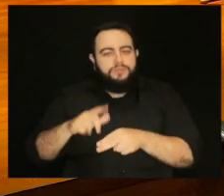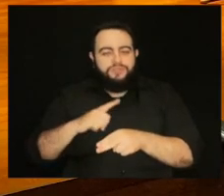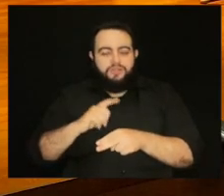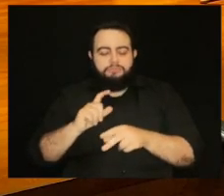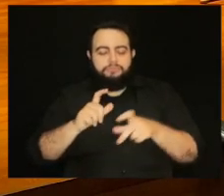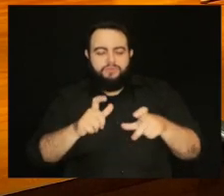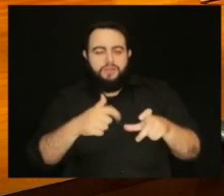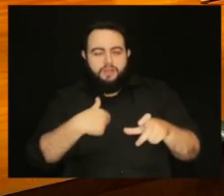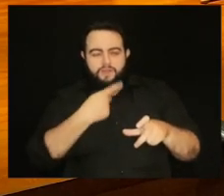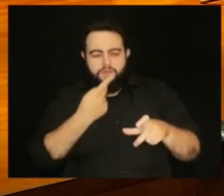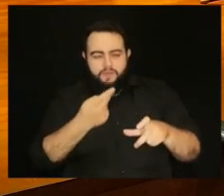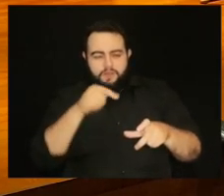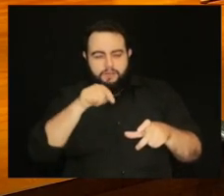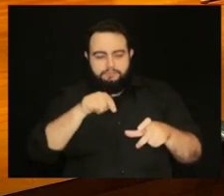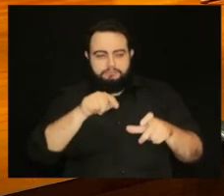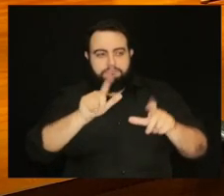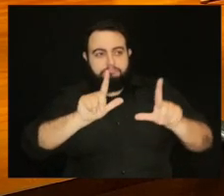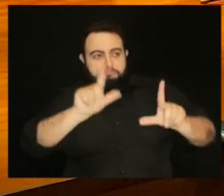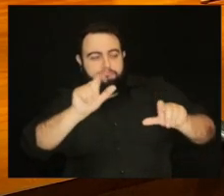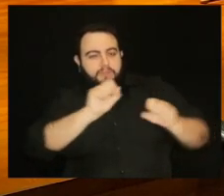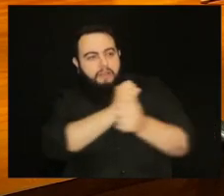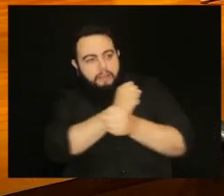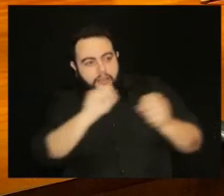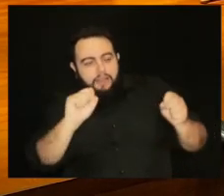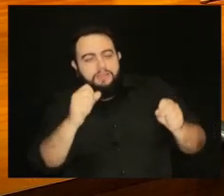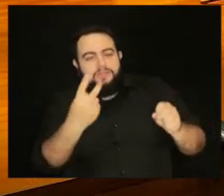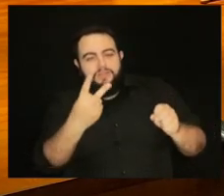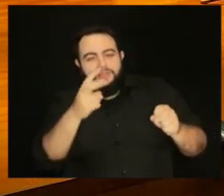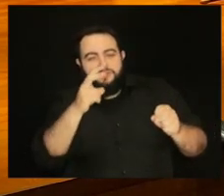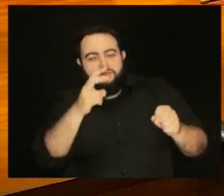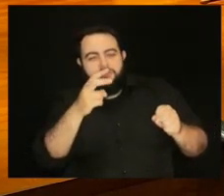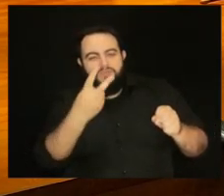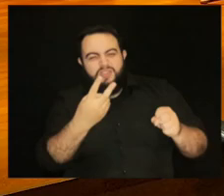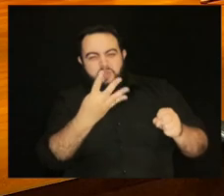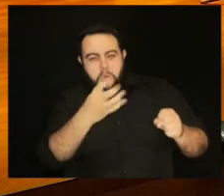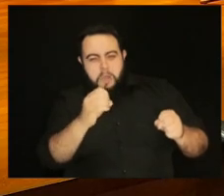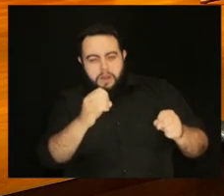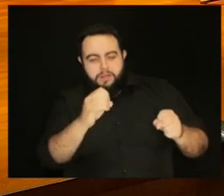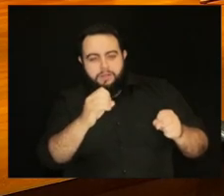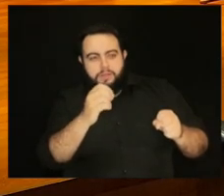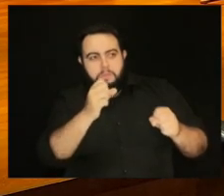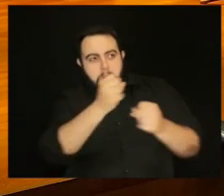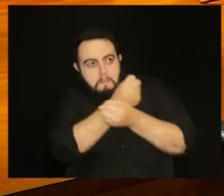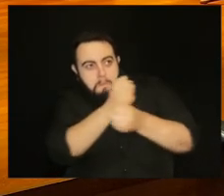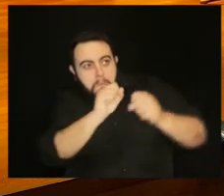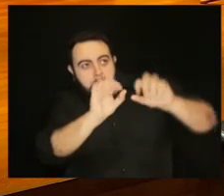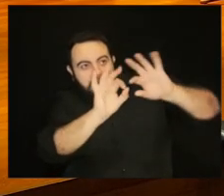no lugar daquele telão de 240 polegadas que as pessoas tem na sala, tinha um piano, que era o jeito